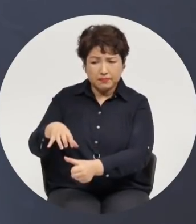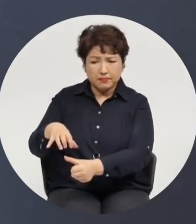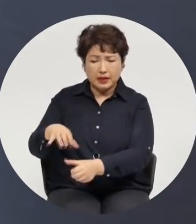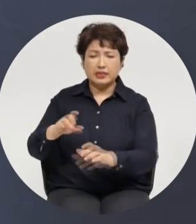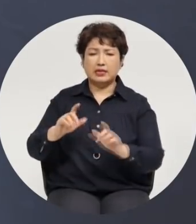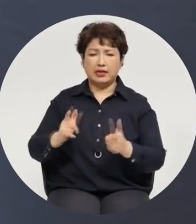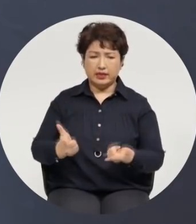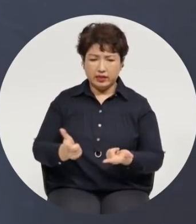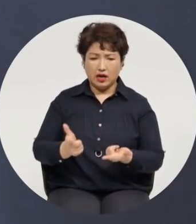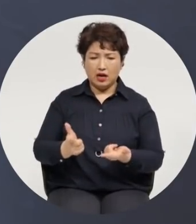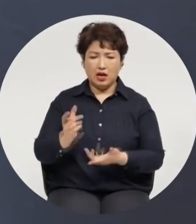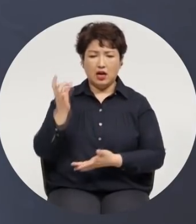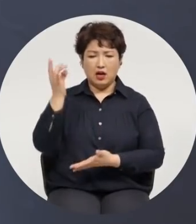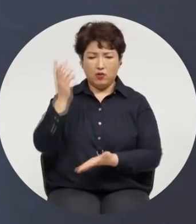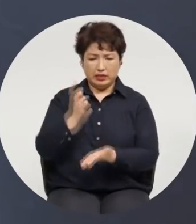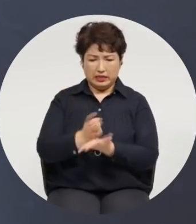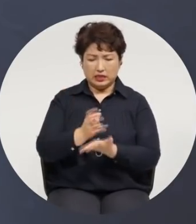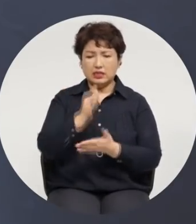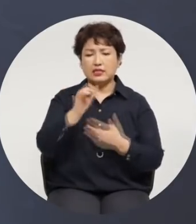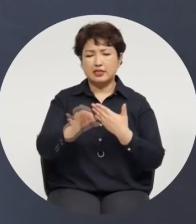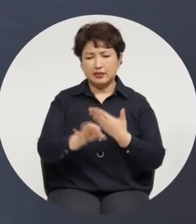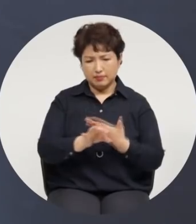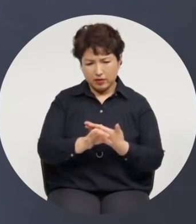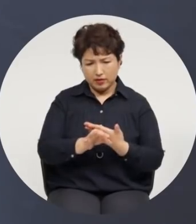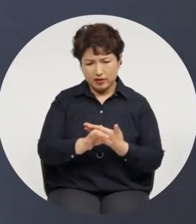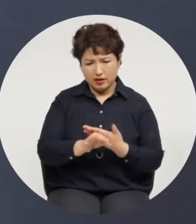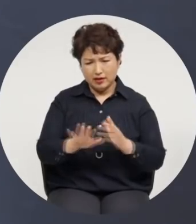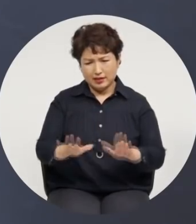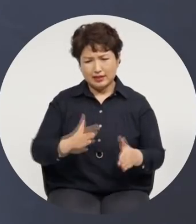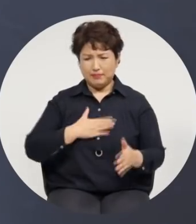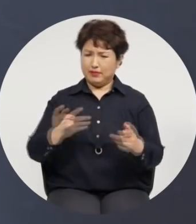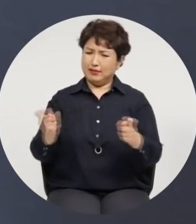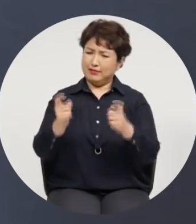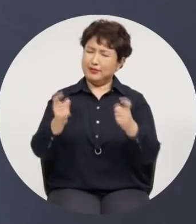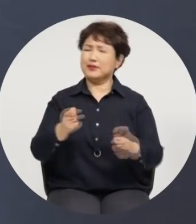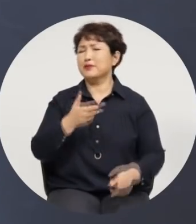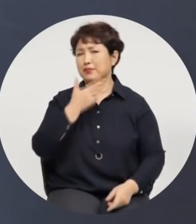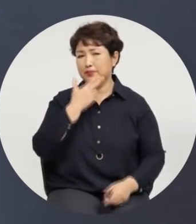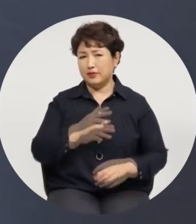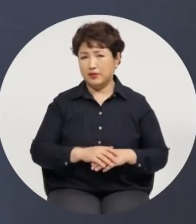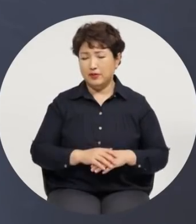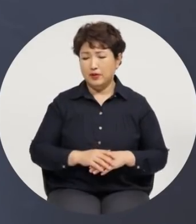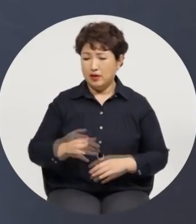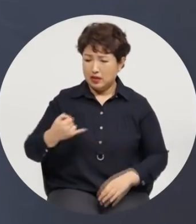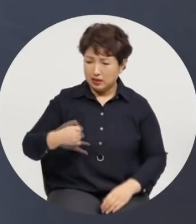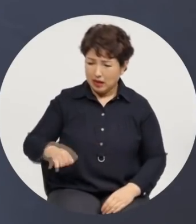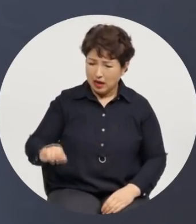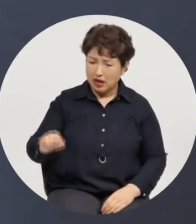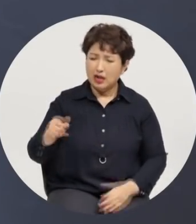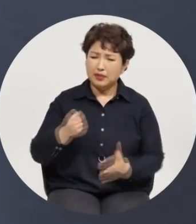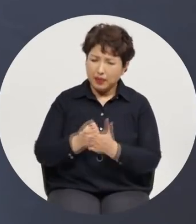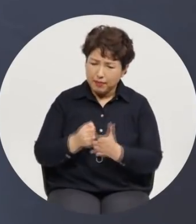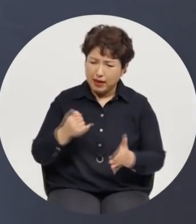원칙을 지키고 살았으면 이런 일이 생기지 않았을 거예요 그러니 아이를 나무라기 전에